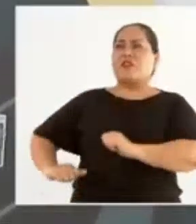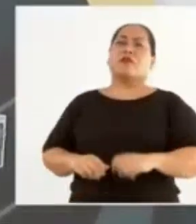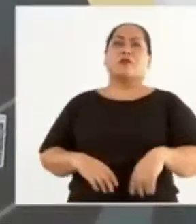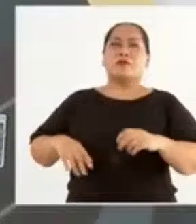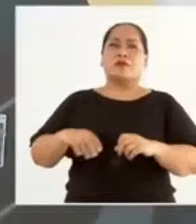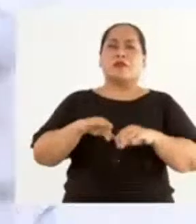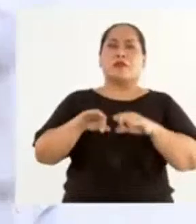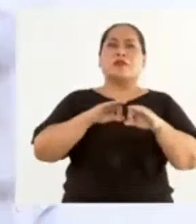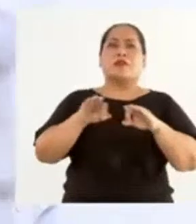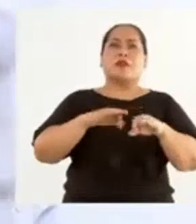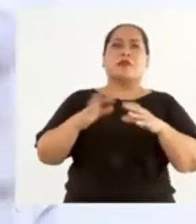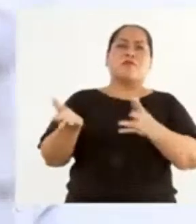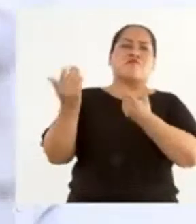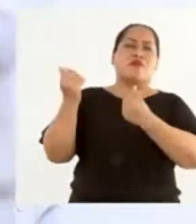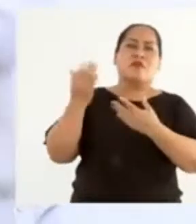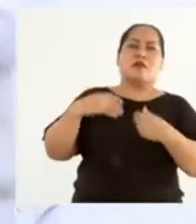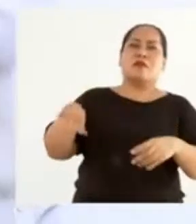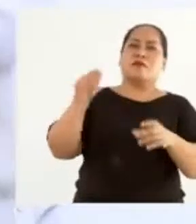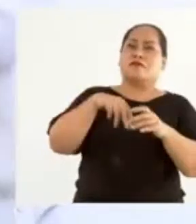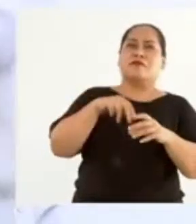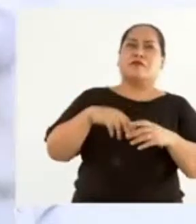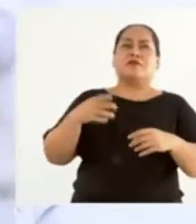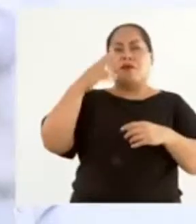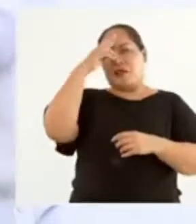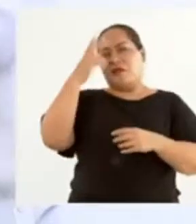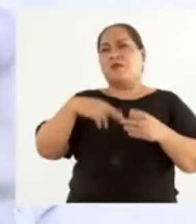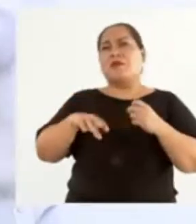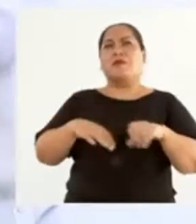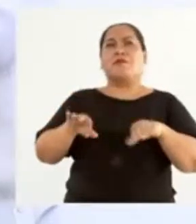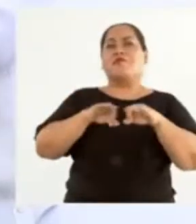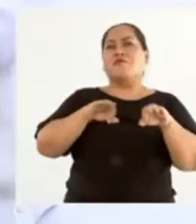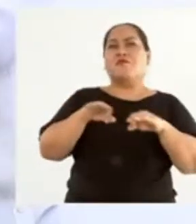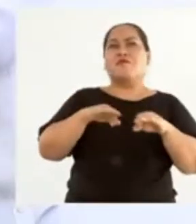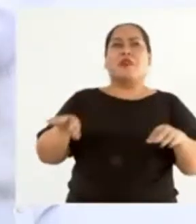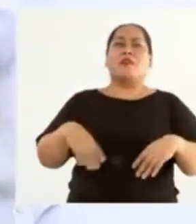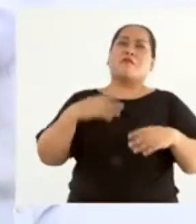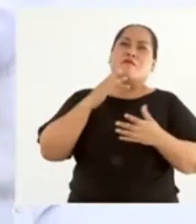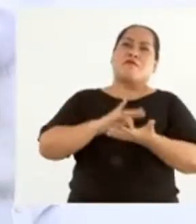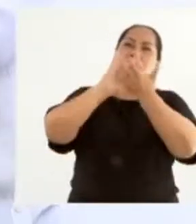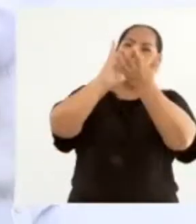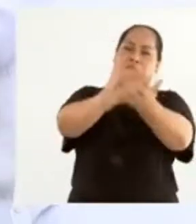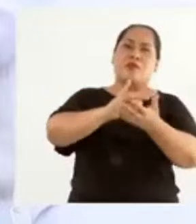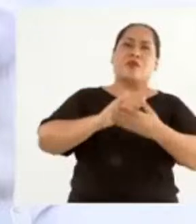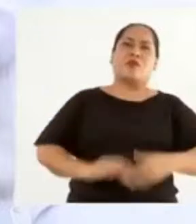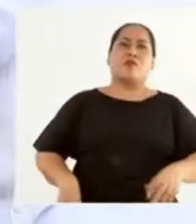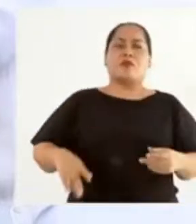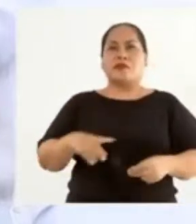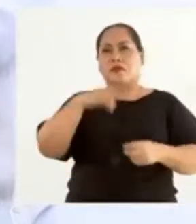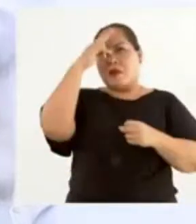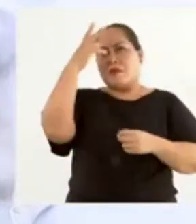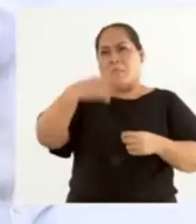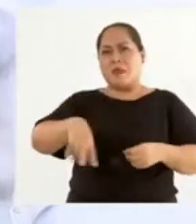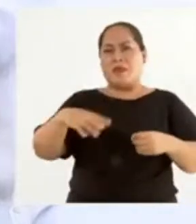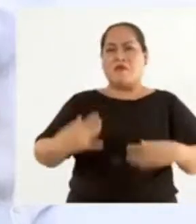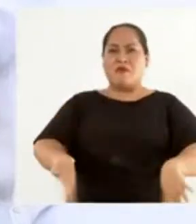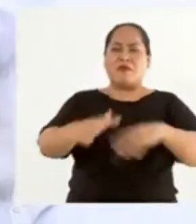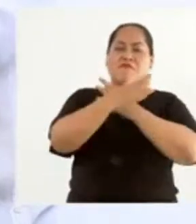federal en la estrategia México te abraza para recibir dignamente a la AS y los paisanos,